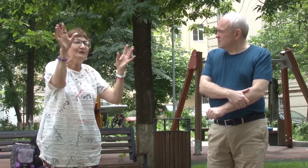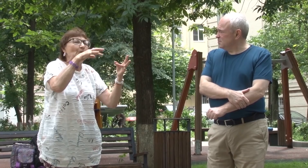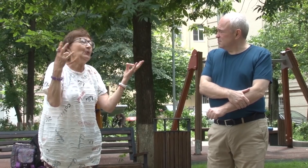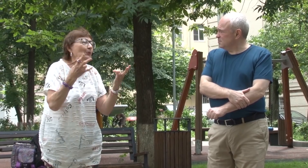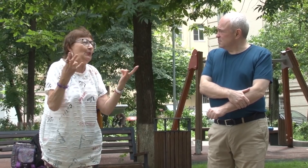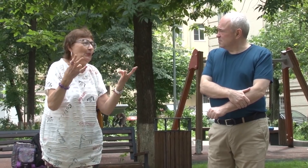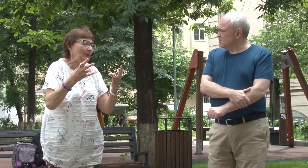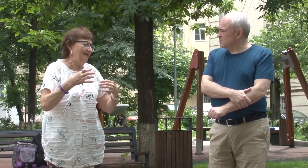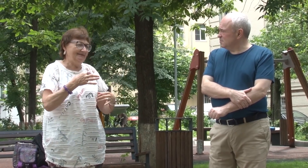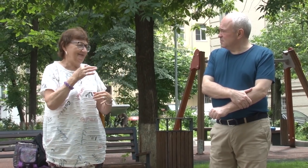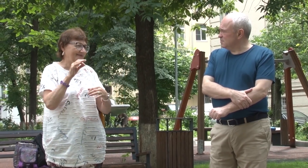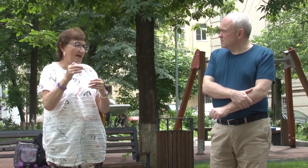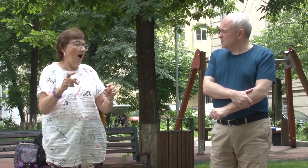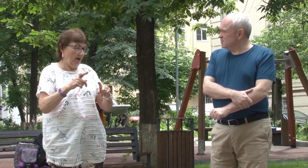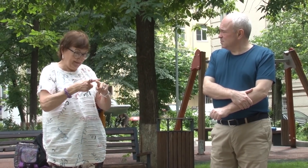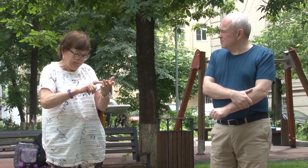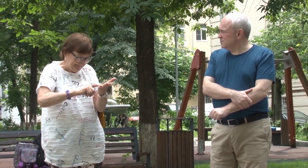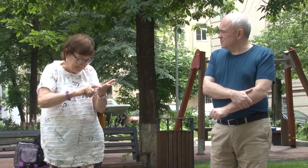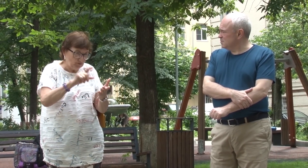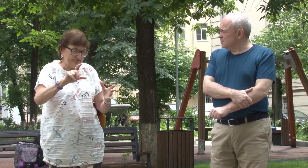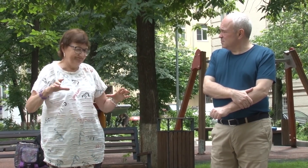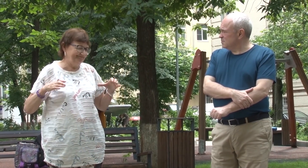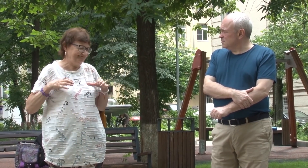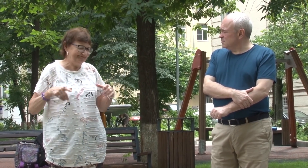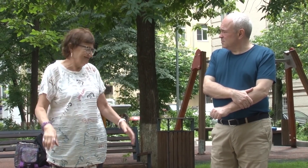Всем они нужны были, потому и богатые.